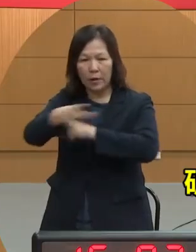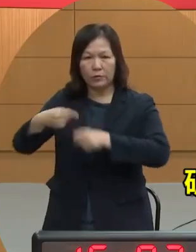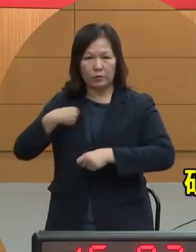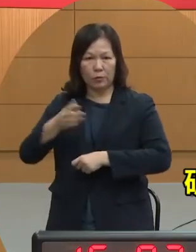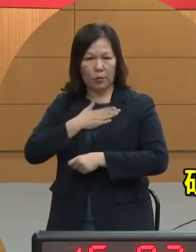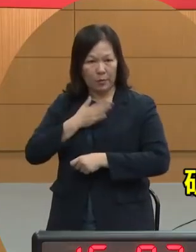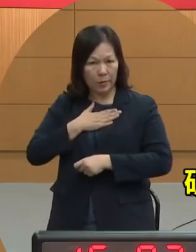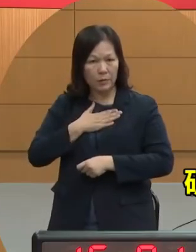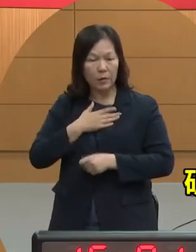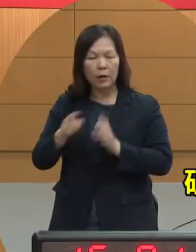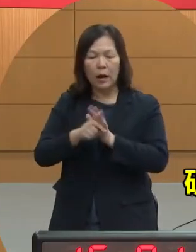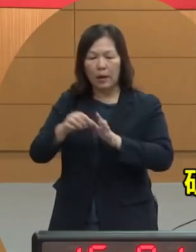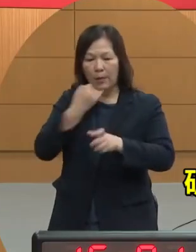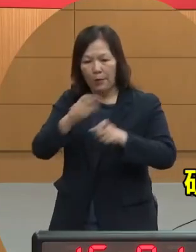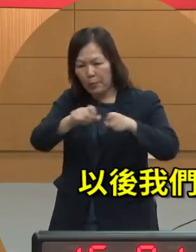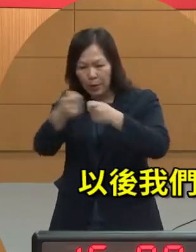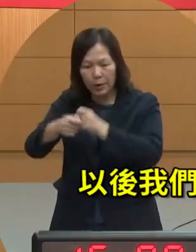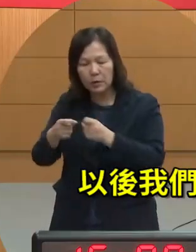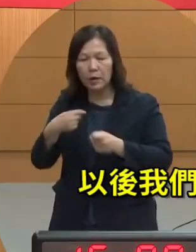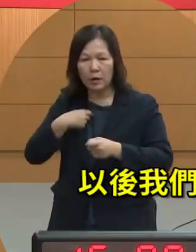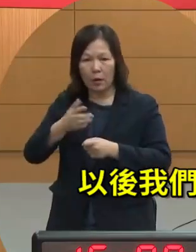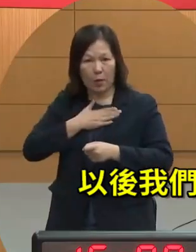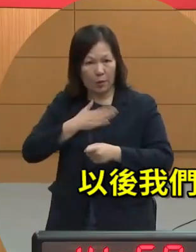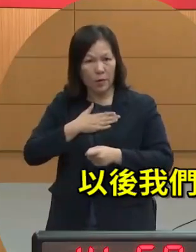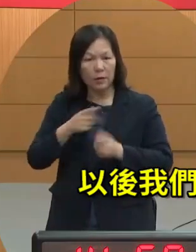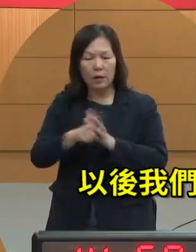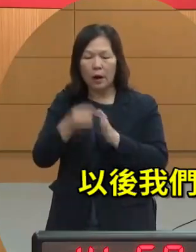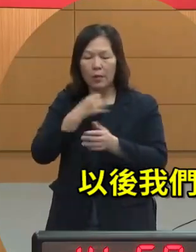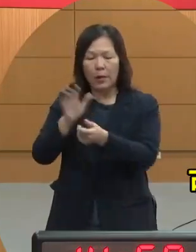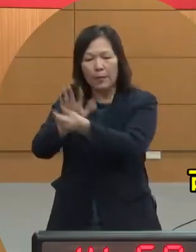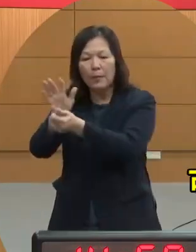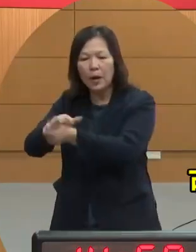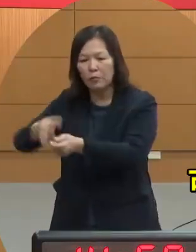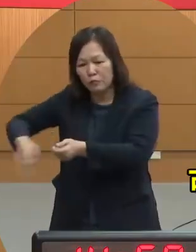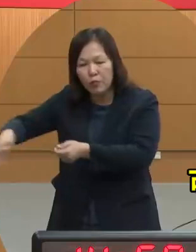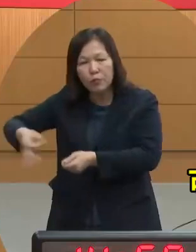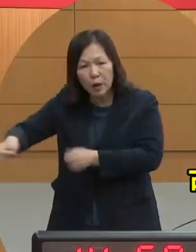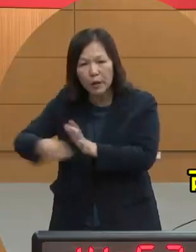破壞的環境是我們的 以後我們還要拿公帑去幫他們擦屁股 可是錢是被他們賺走